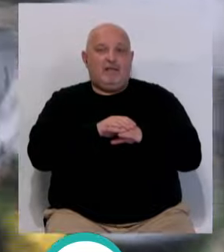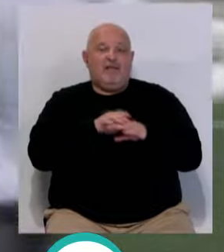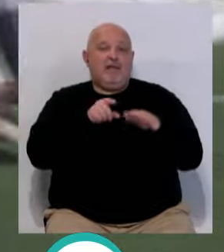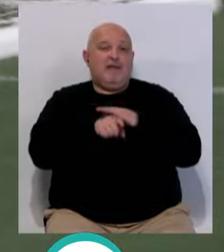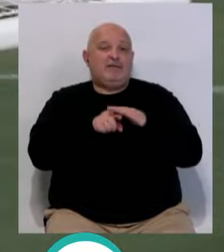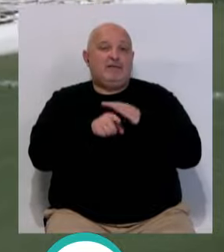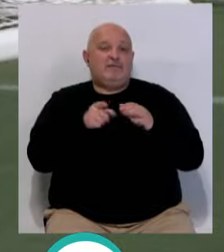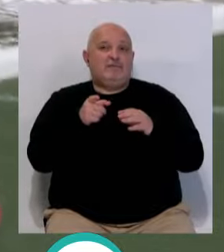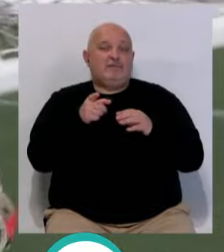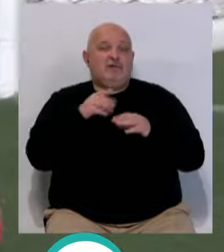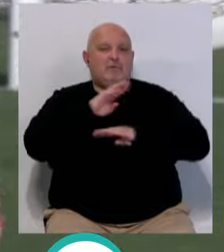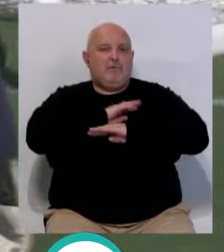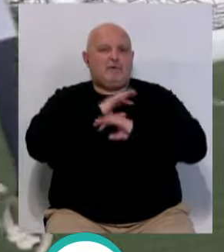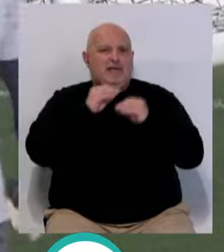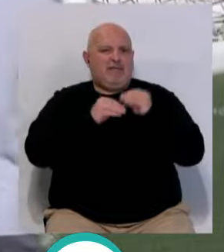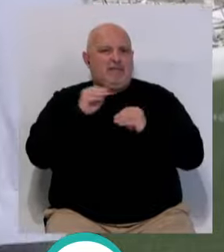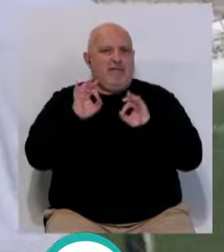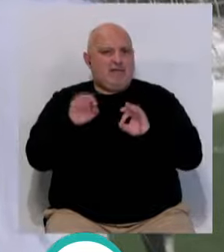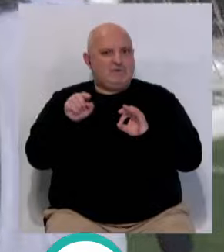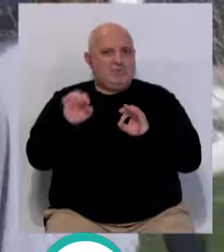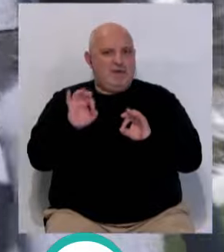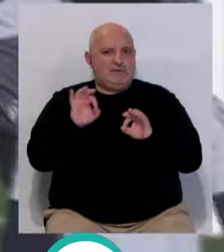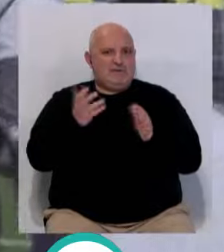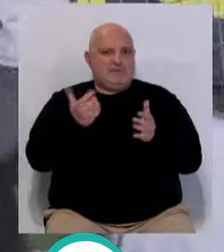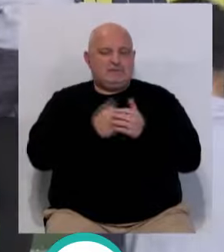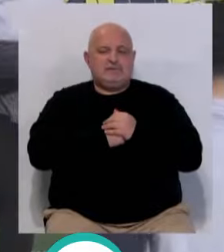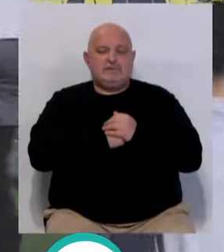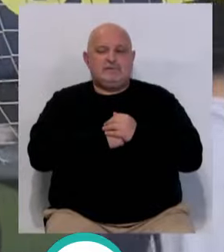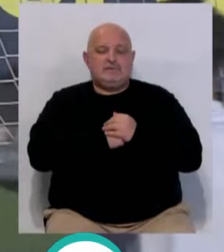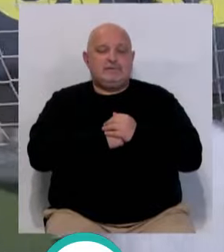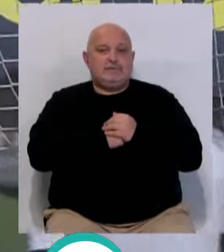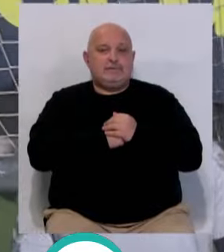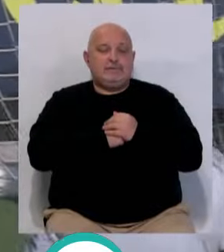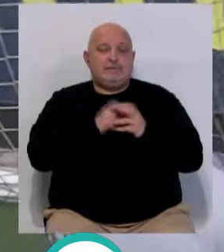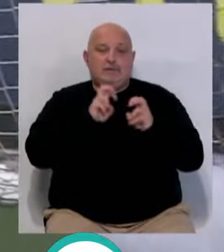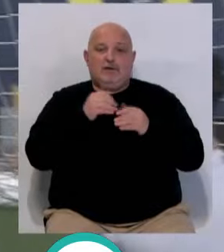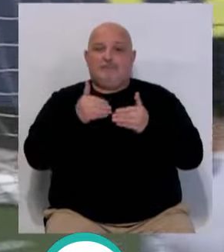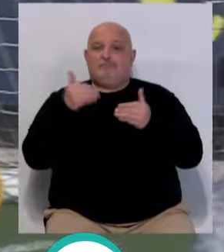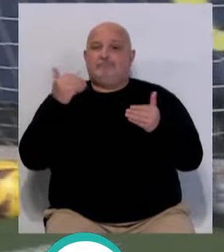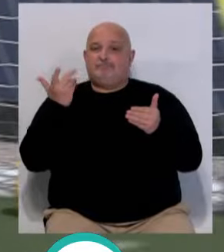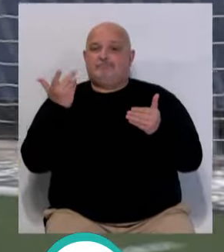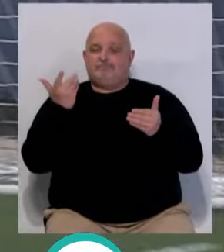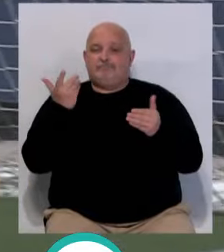salida Conan suele hacer esas cosas Si tiramos para atrás creo contra el Atlético Madrid me